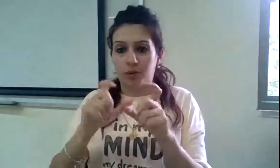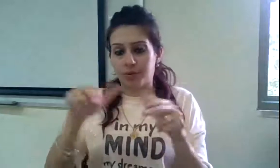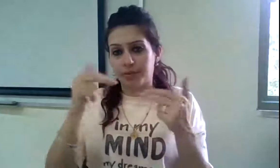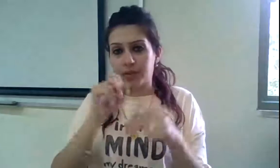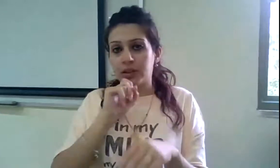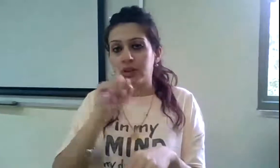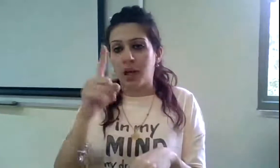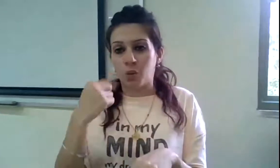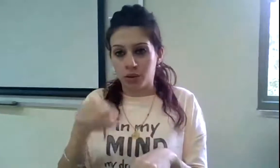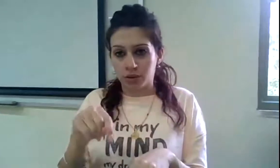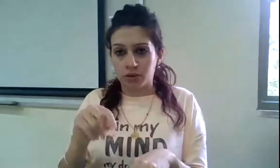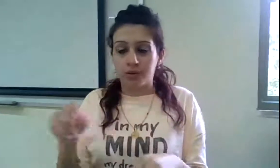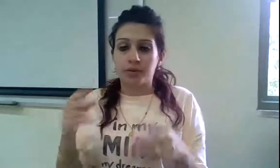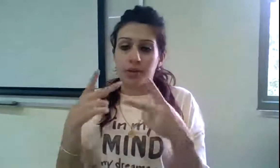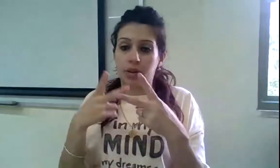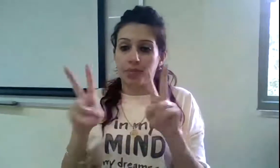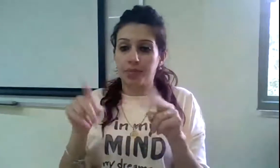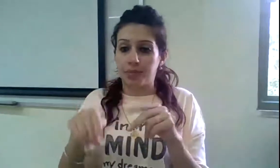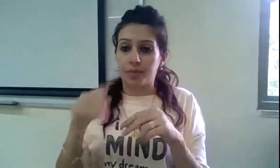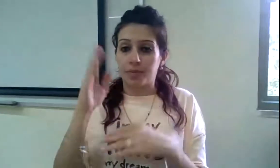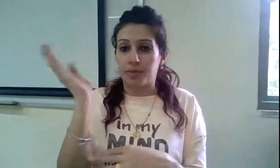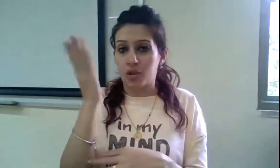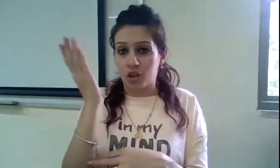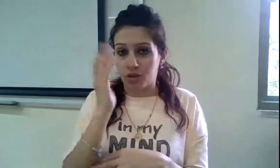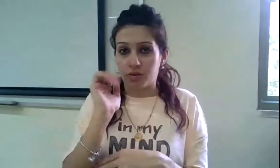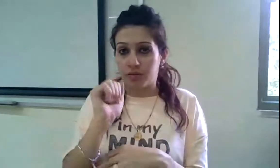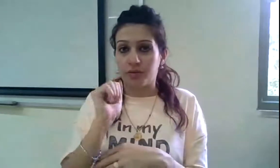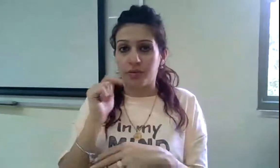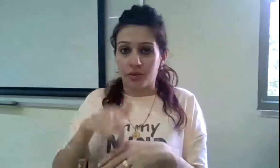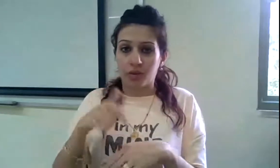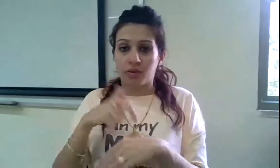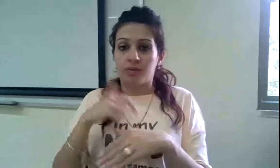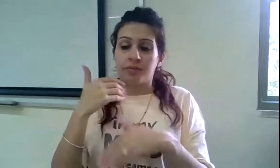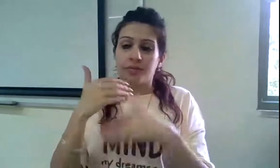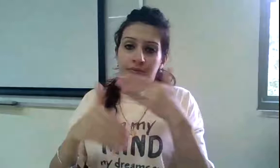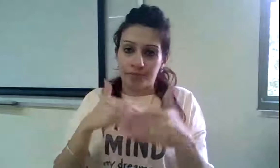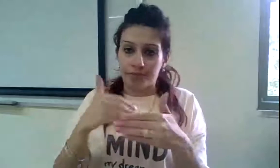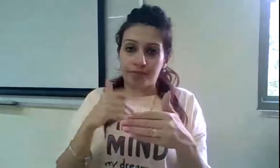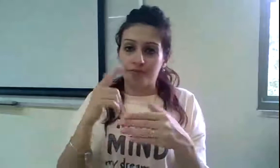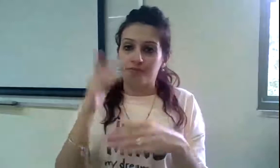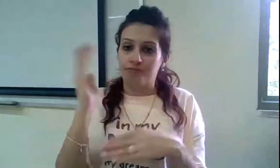بسماع المتحدثين قبل أن ننتقل لاحقا إلى التعمق قليلا في النقاش